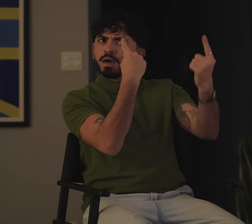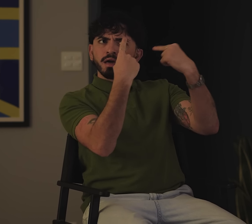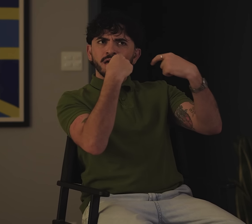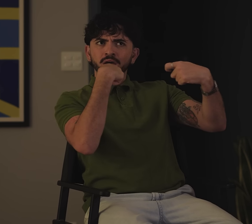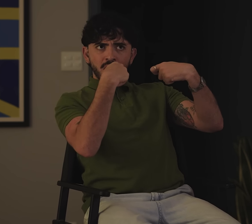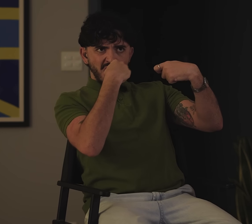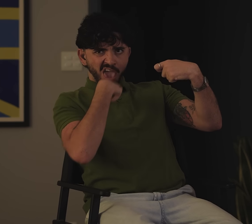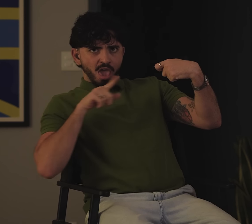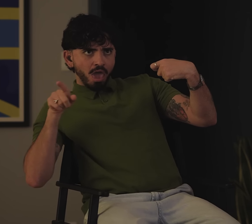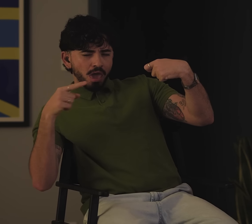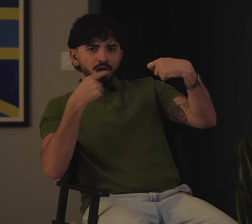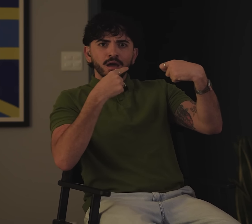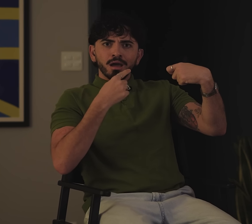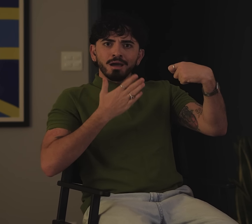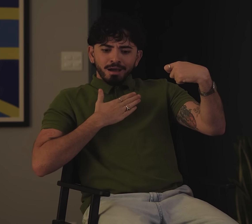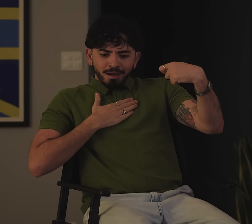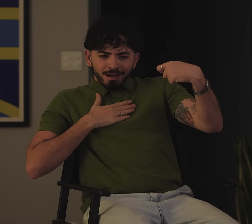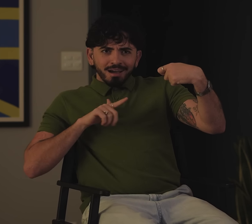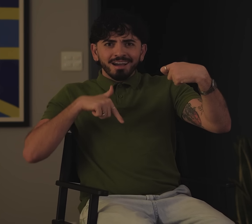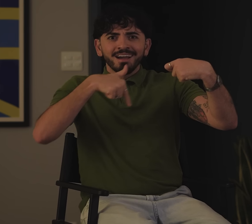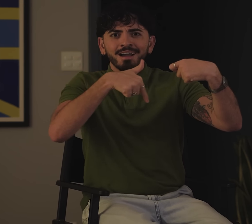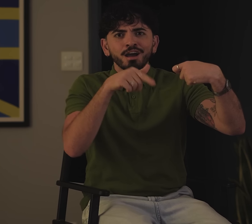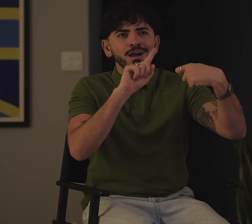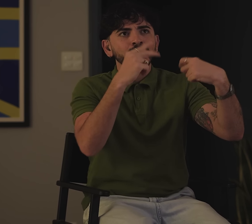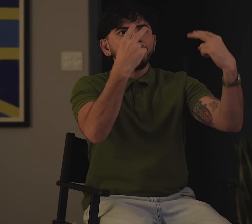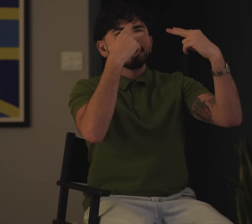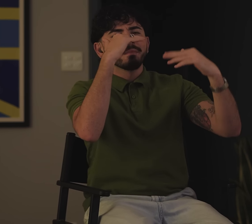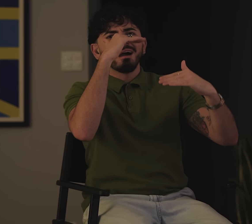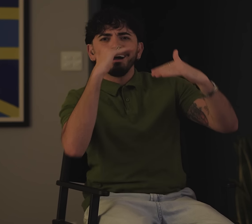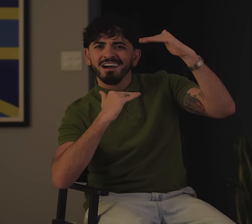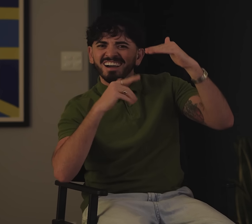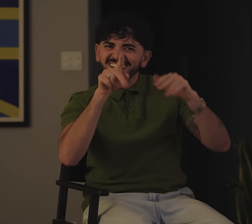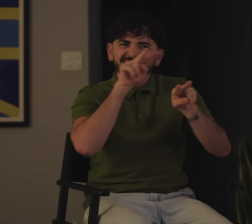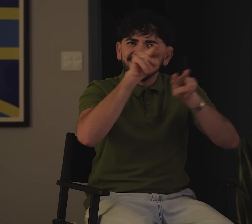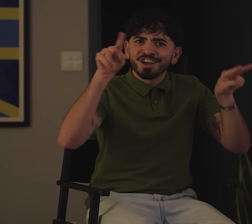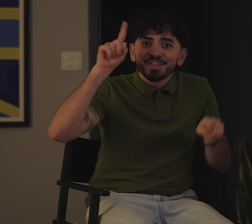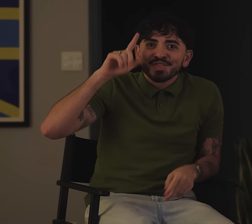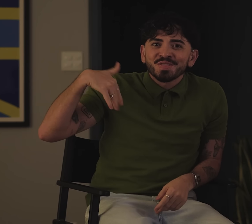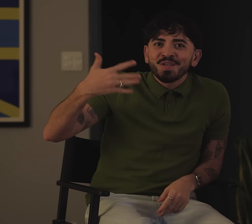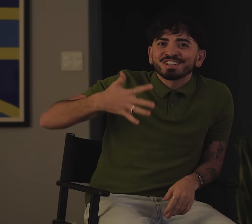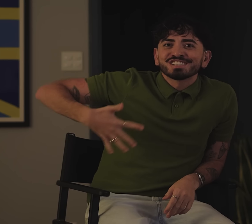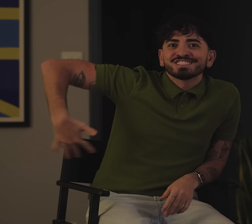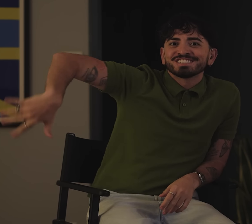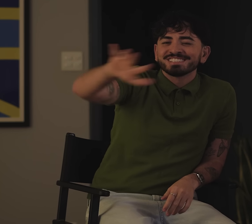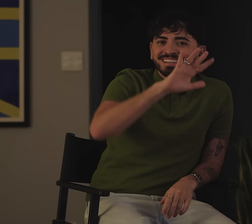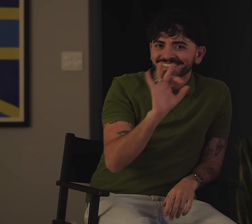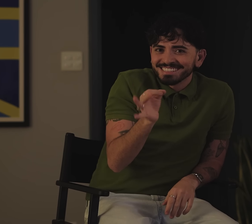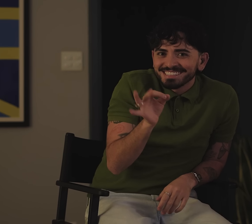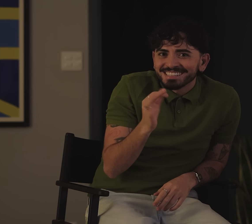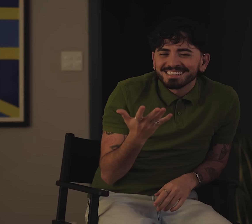o que podemos fazer e quais espaços podemos ocupar. Nós, pessoas surdas, sentimos isso, né?